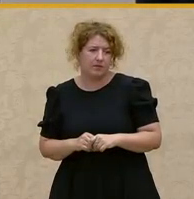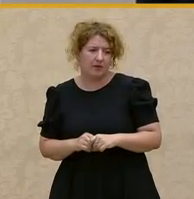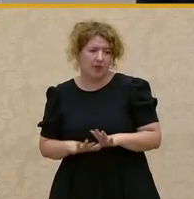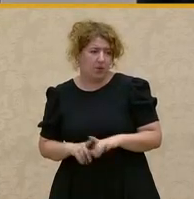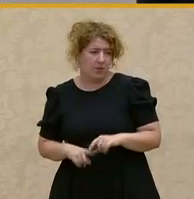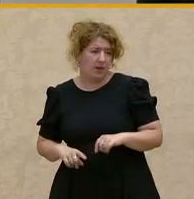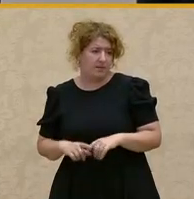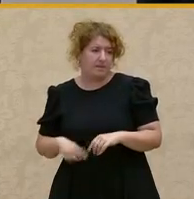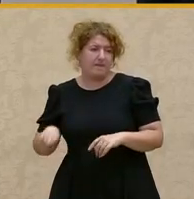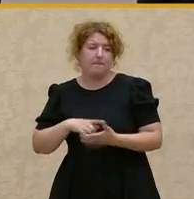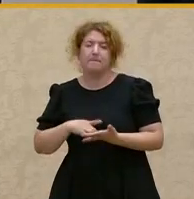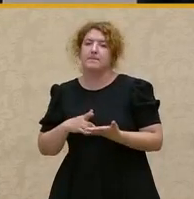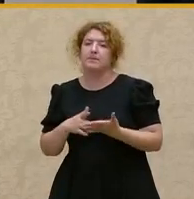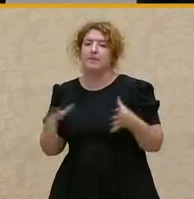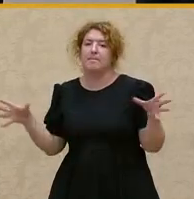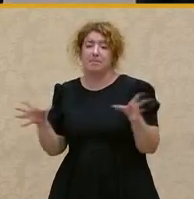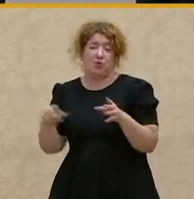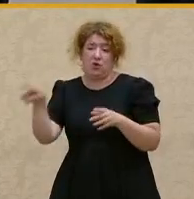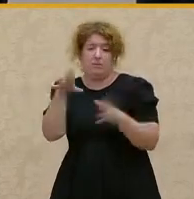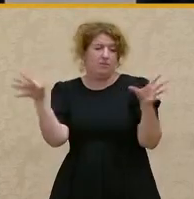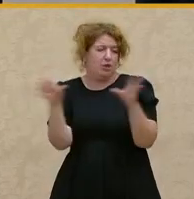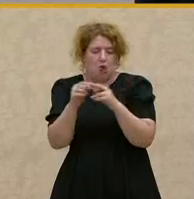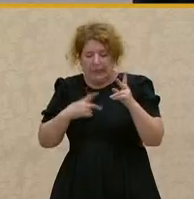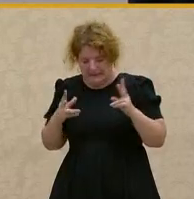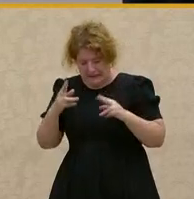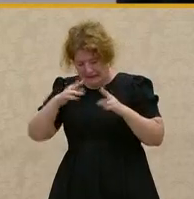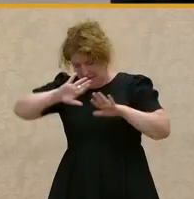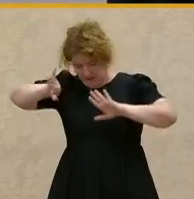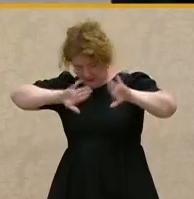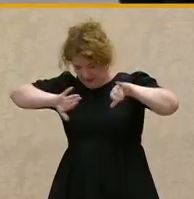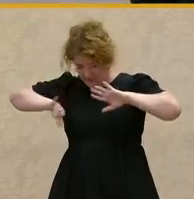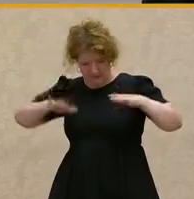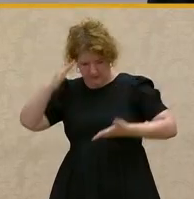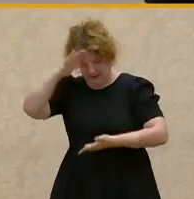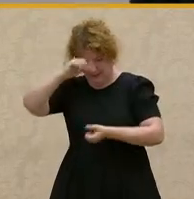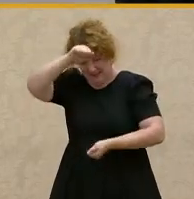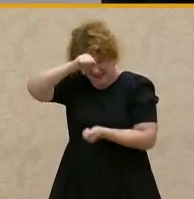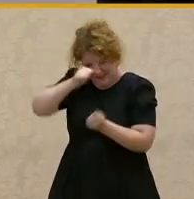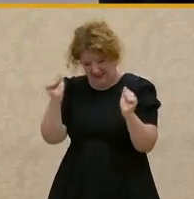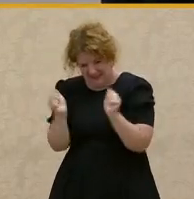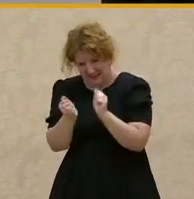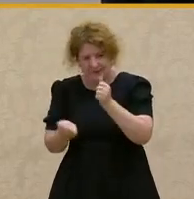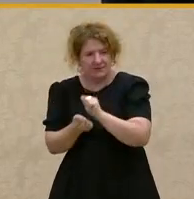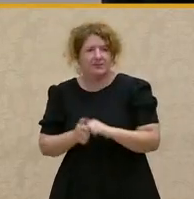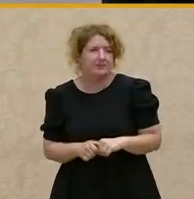Por lo tanto recorto todo y simplemente diré dos cosas: primero, que en este